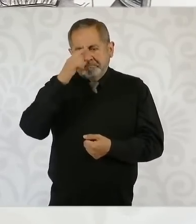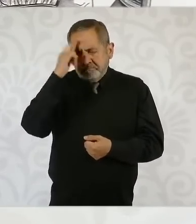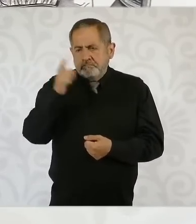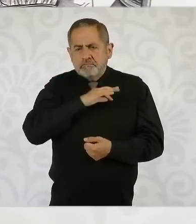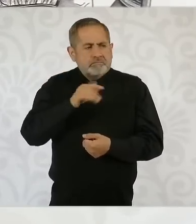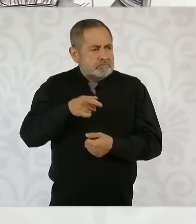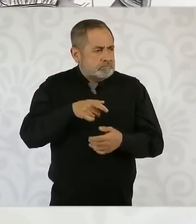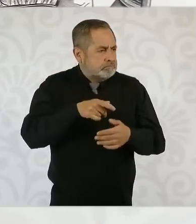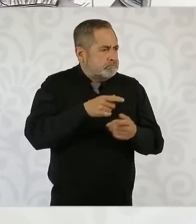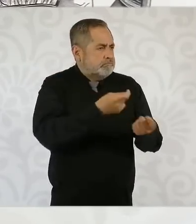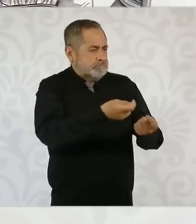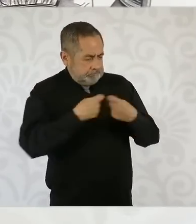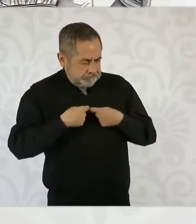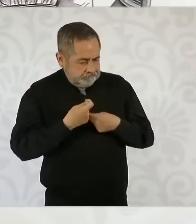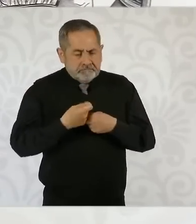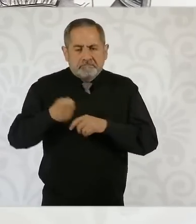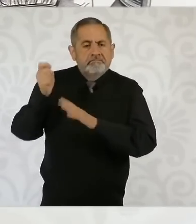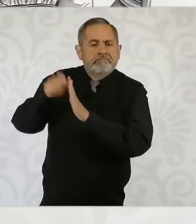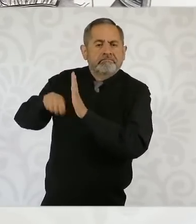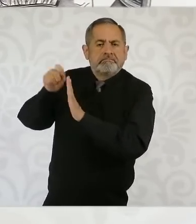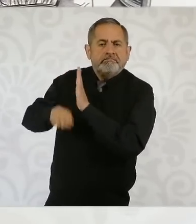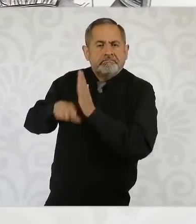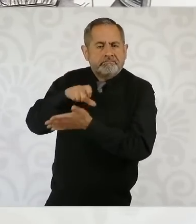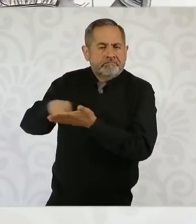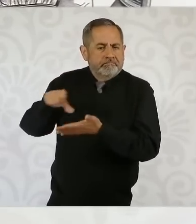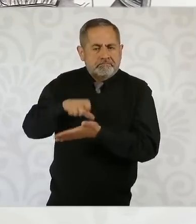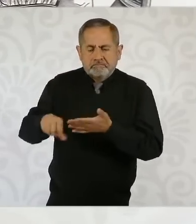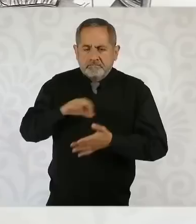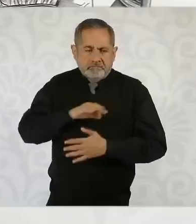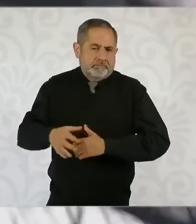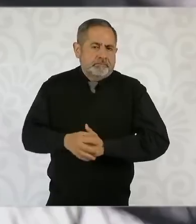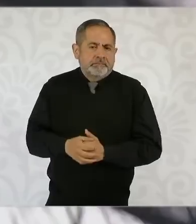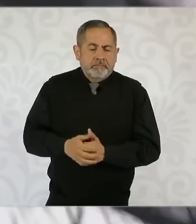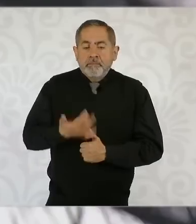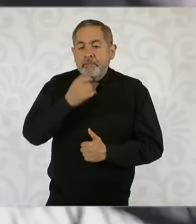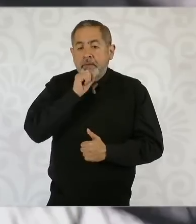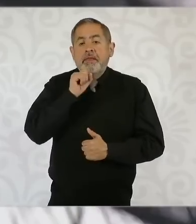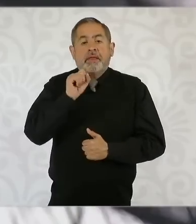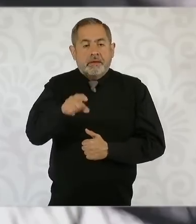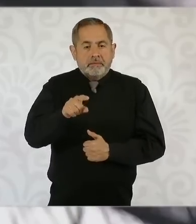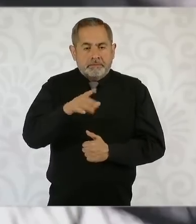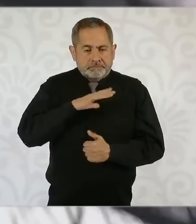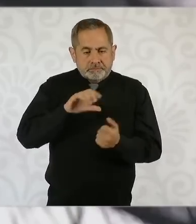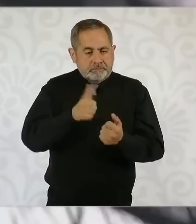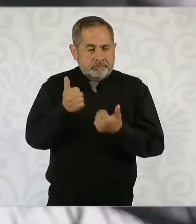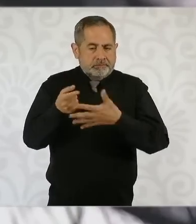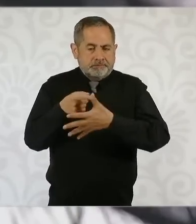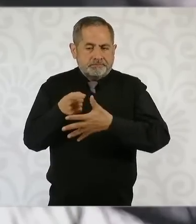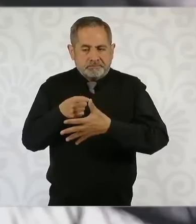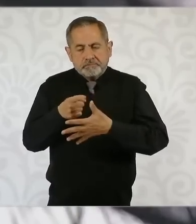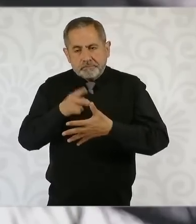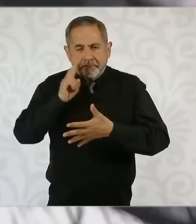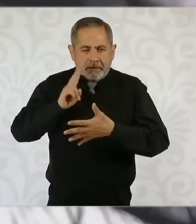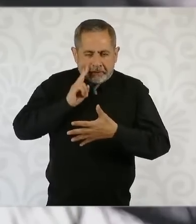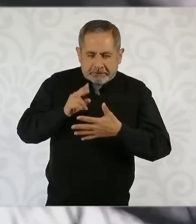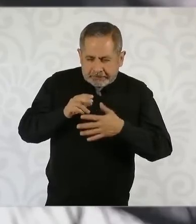Buscando cómo obviamente entrar a otros segmentos lo cual el crédito es necesario tenemos muchísimas